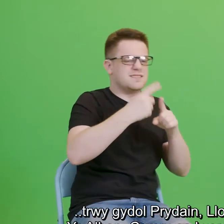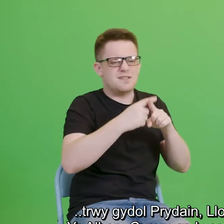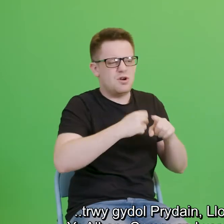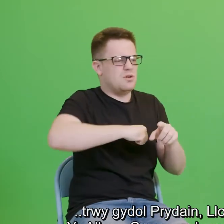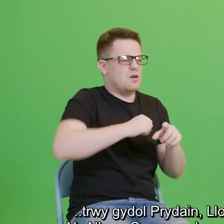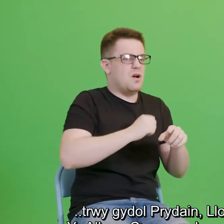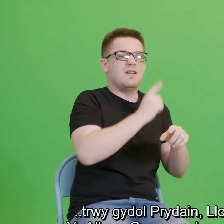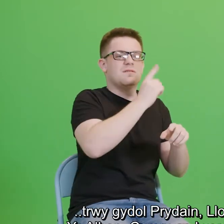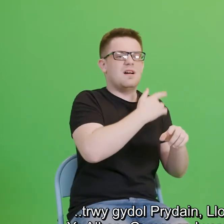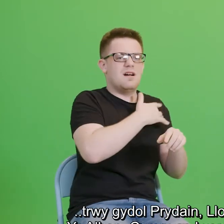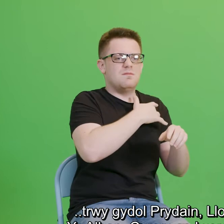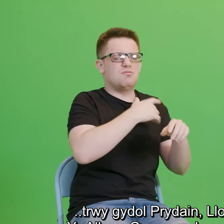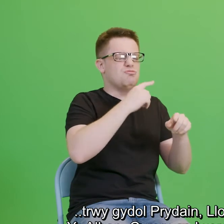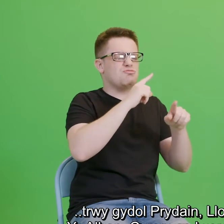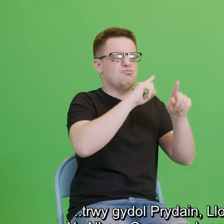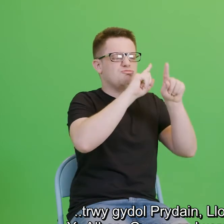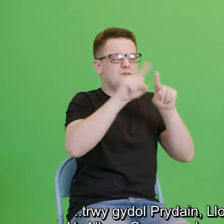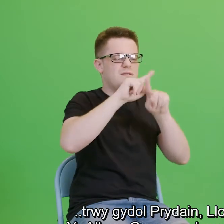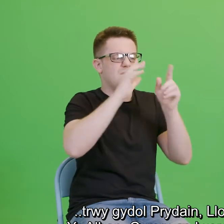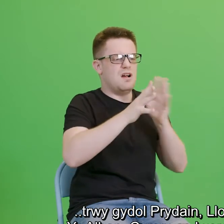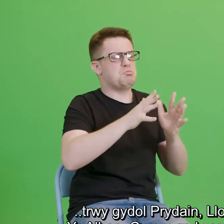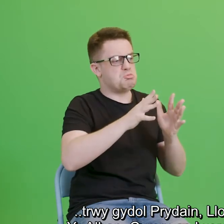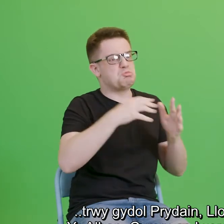..trwy gydol Prydain, Lloegr, Yr Alban, Cymru ac Iwerddon.